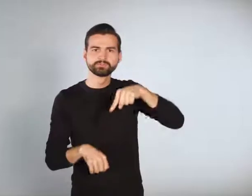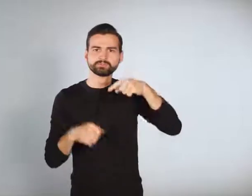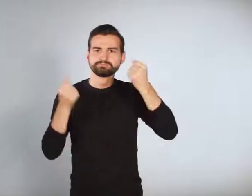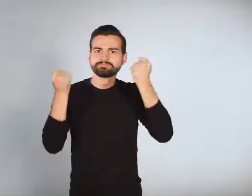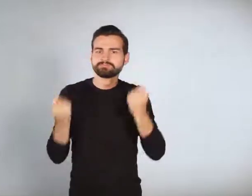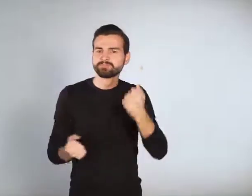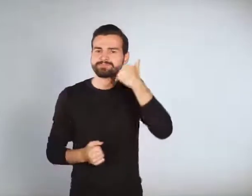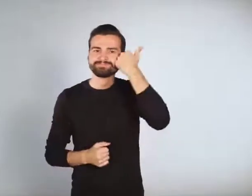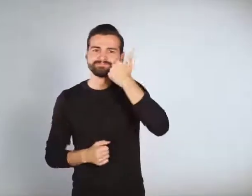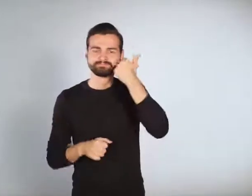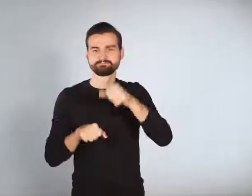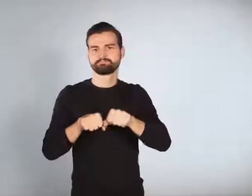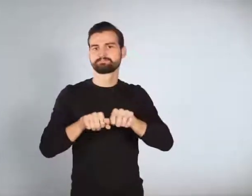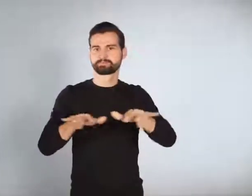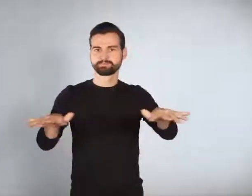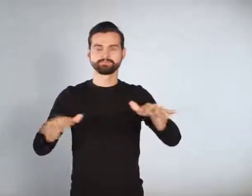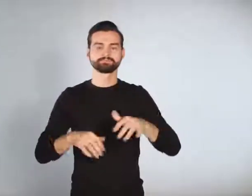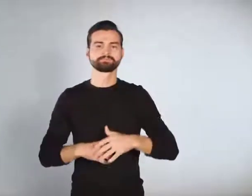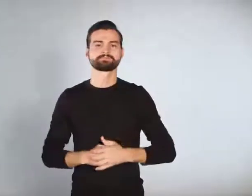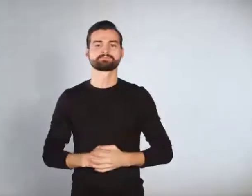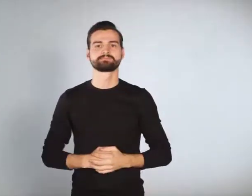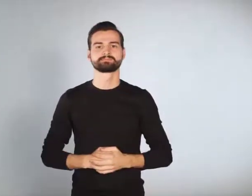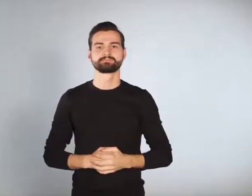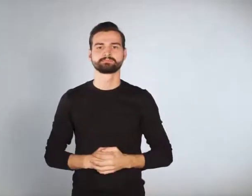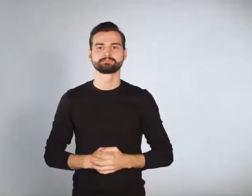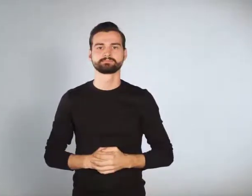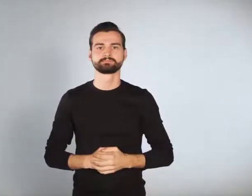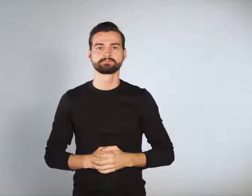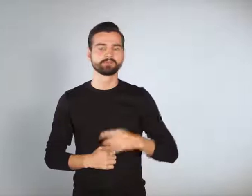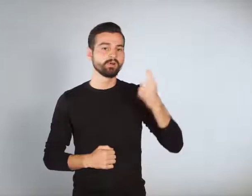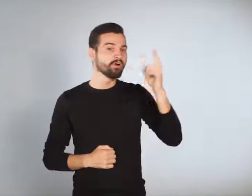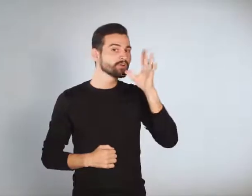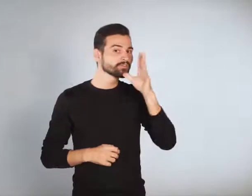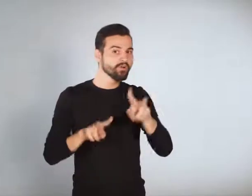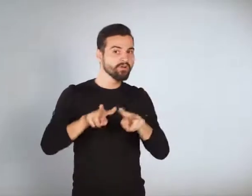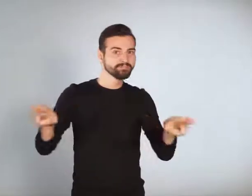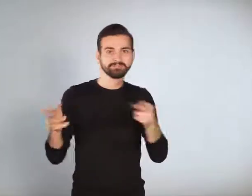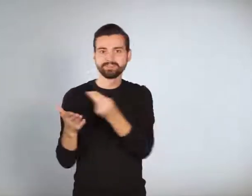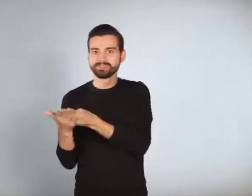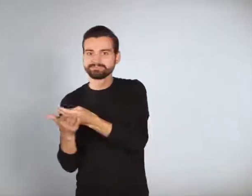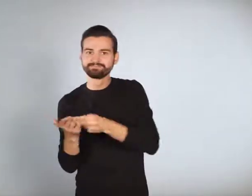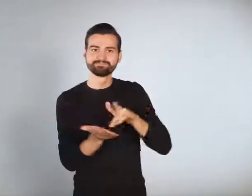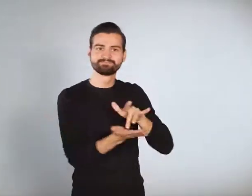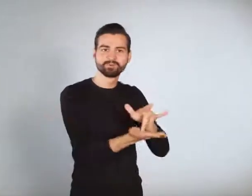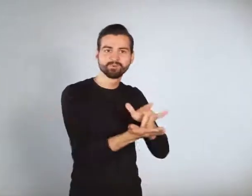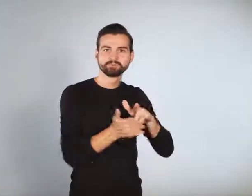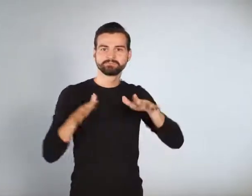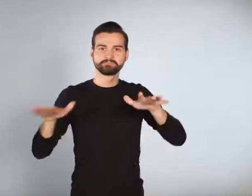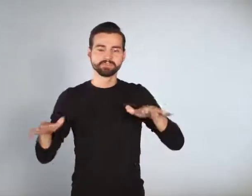«обличаемые совестью», разошлись,. Работая над картиной, художник путешествовал